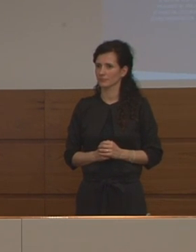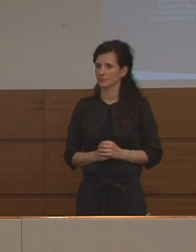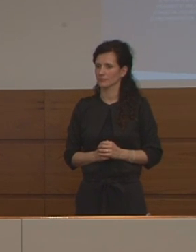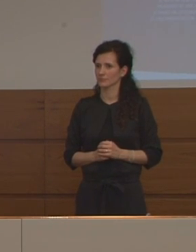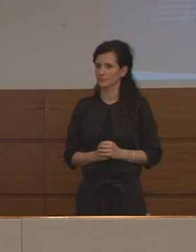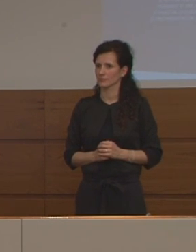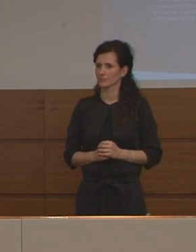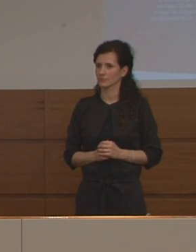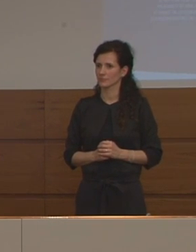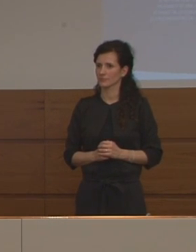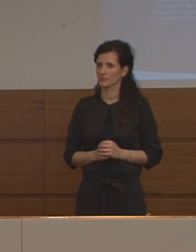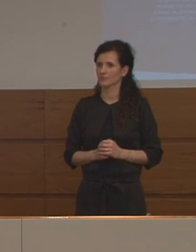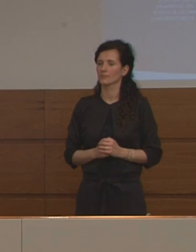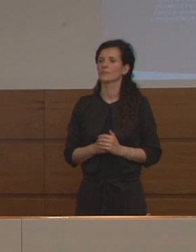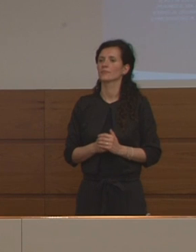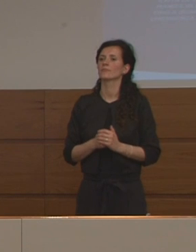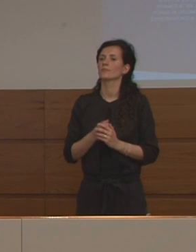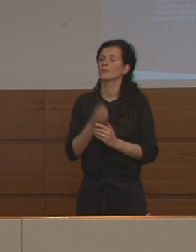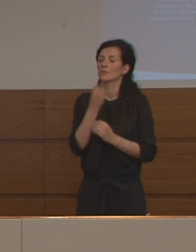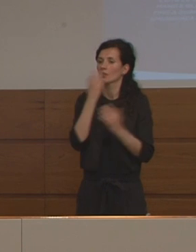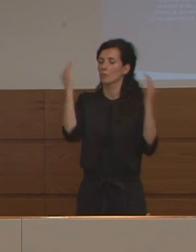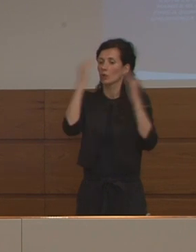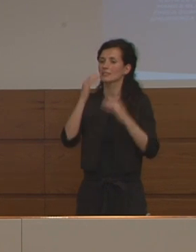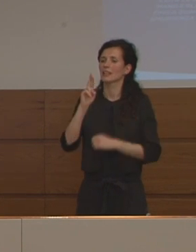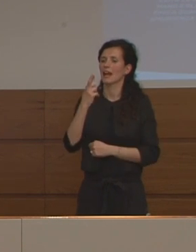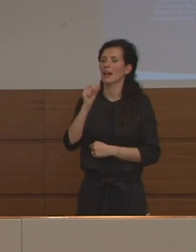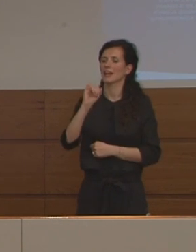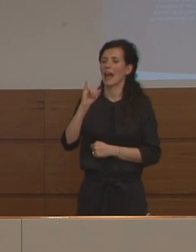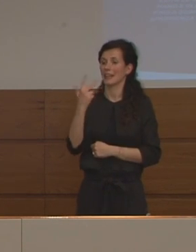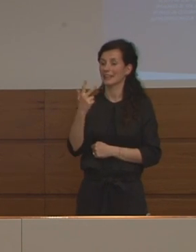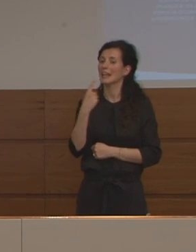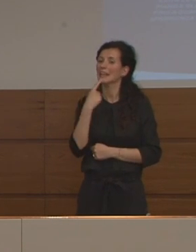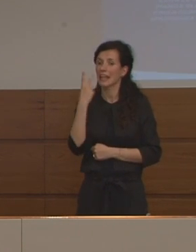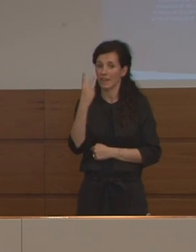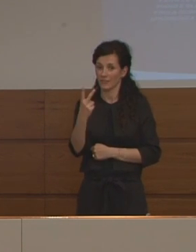Buonasera, sono Filomena Rorro di Chi l'ha visto, RaiTre. Una domanda per entrambi.